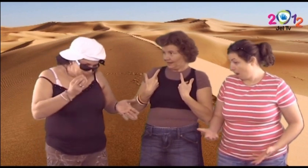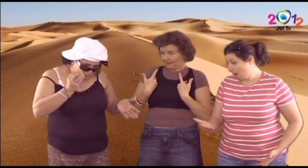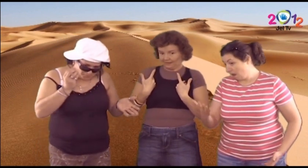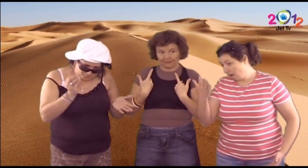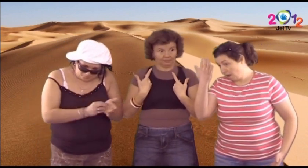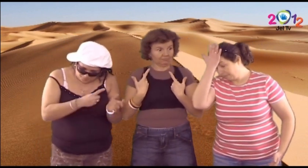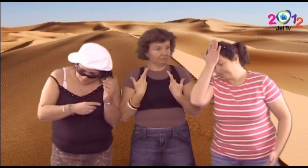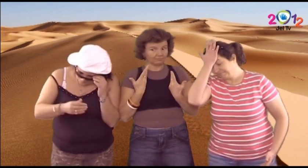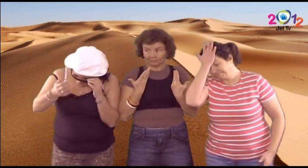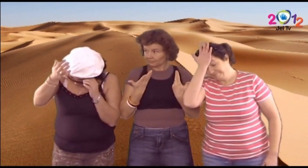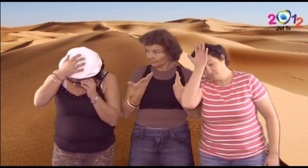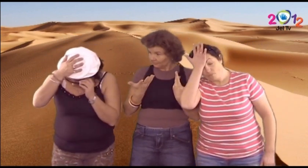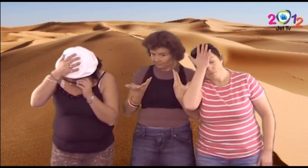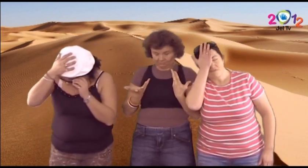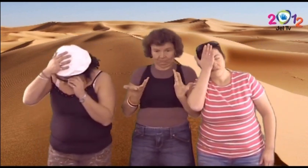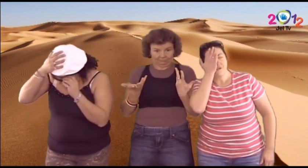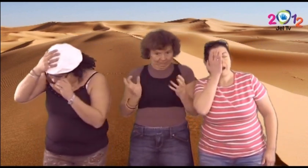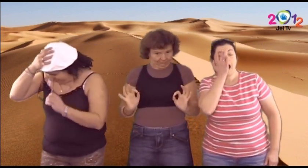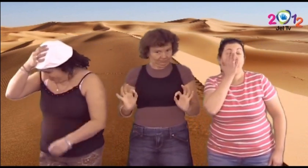Micsoda bolondság! - Nekem így jó, nem?